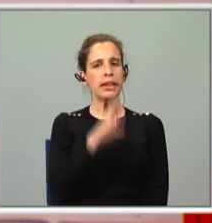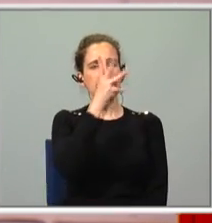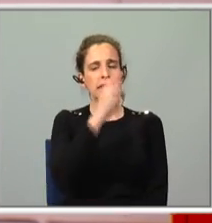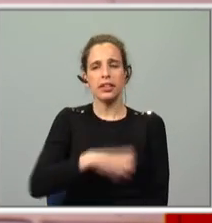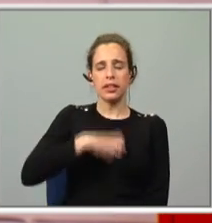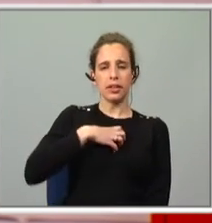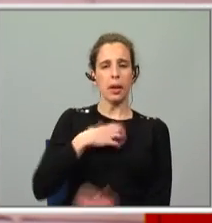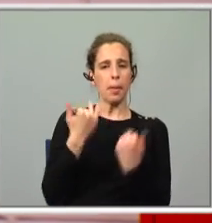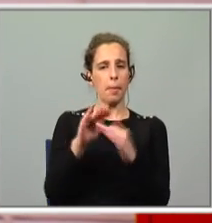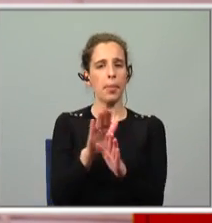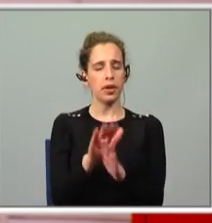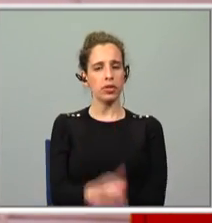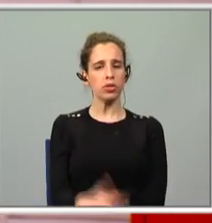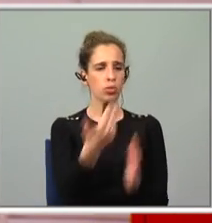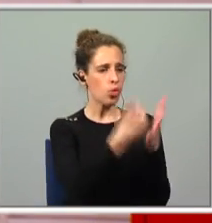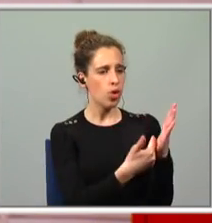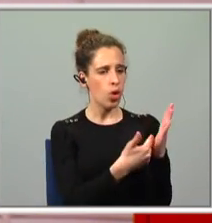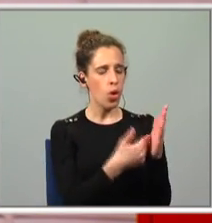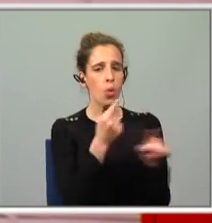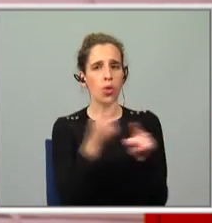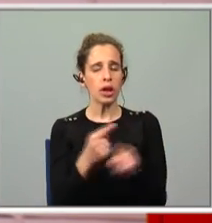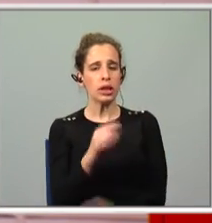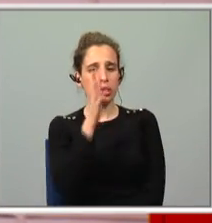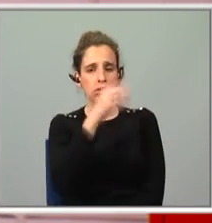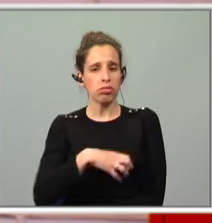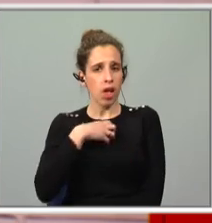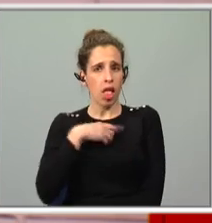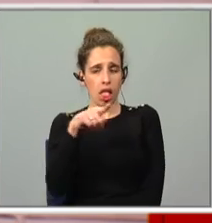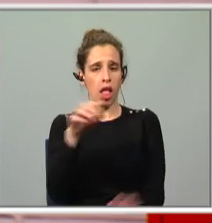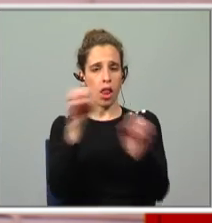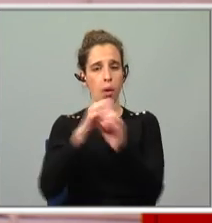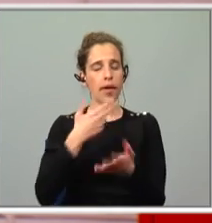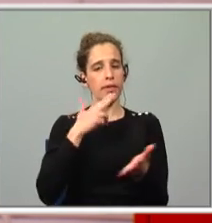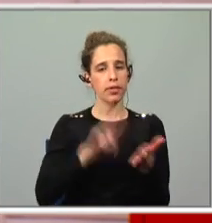triste mas não está no plano um motivo pelo qual se sentia triste é verdade tem 傷心，但原因不在計劃中為什麼你感到難過這是真的你有